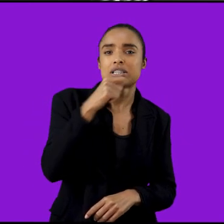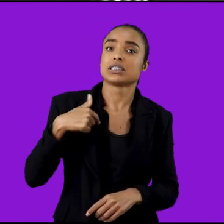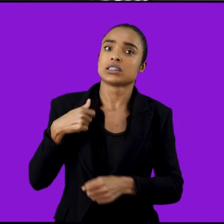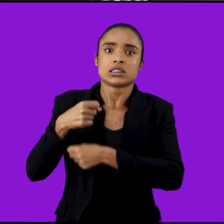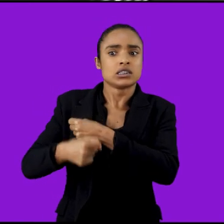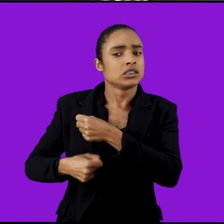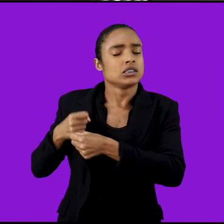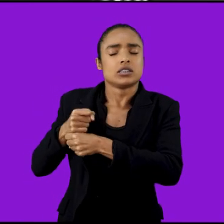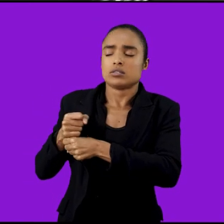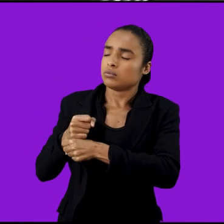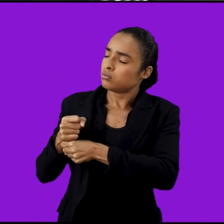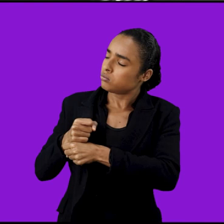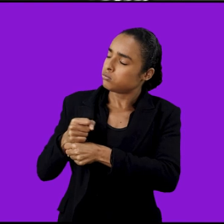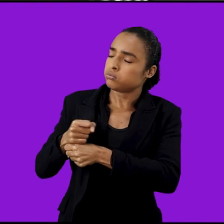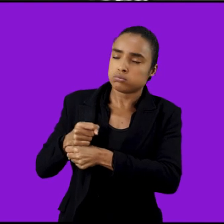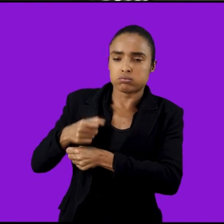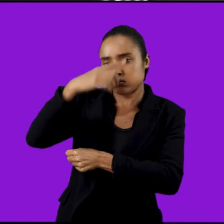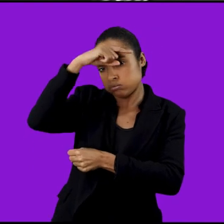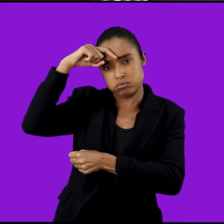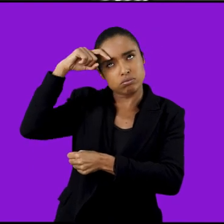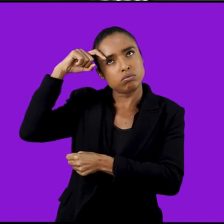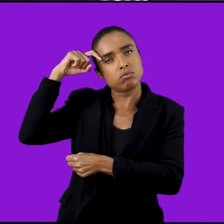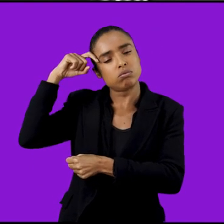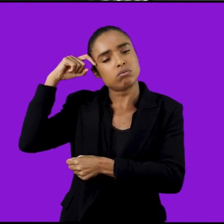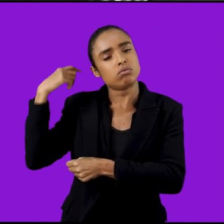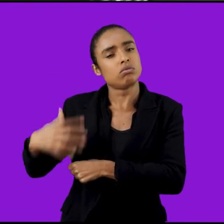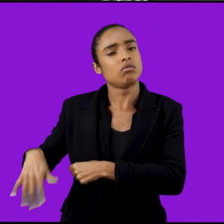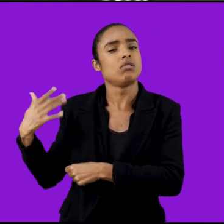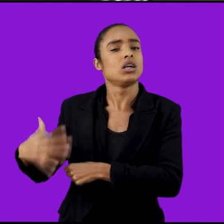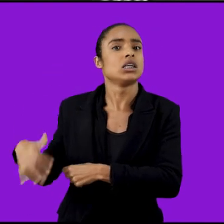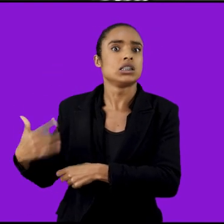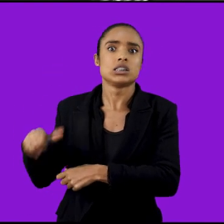um ano, assim. Pra gente fazer tão difícil, assim. É como se você tivesse sintetizado